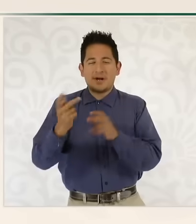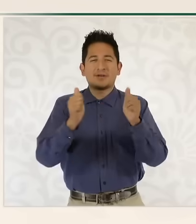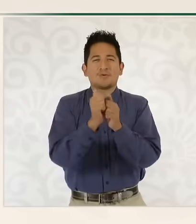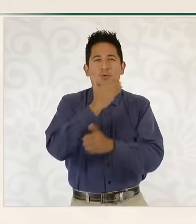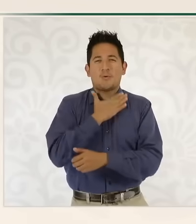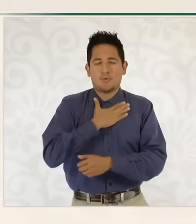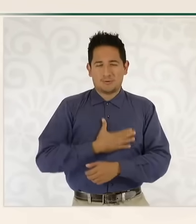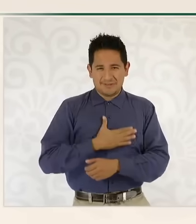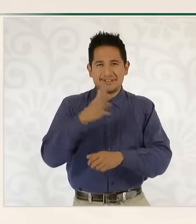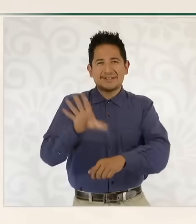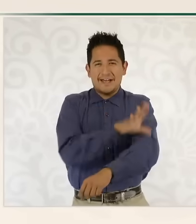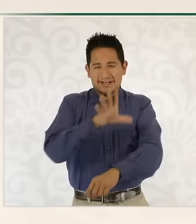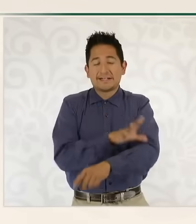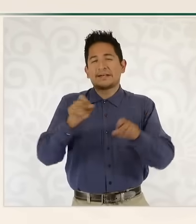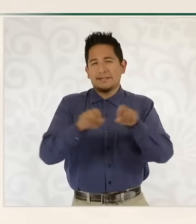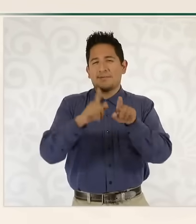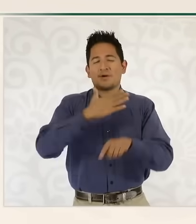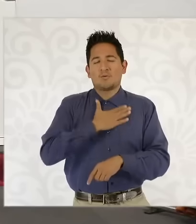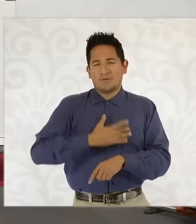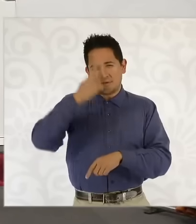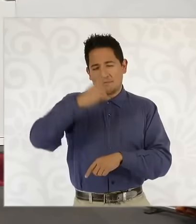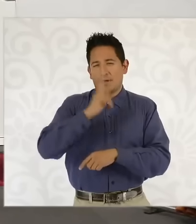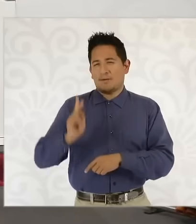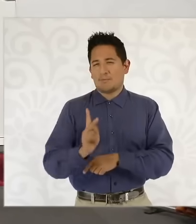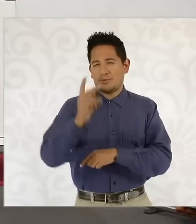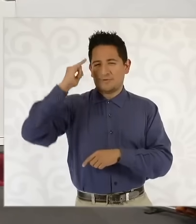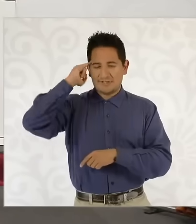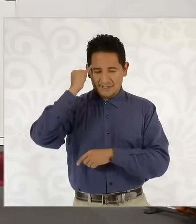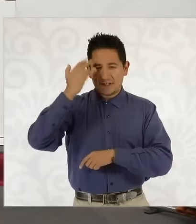de los pueblos originarios, que también tenemos un trabajo muy importante en la Comisión Federal